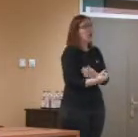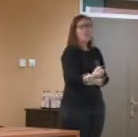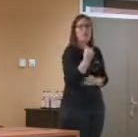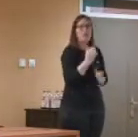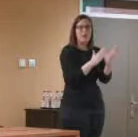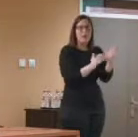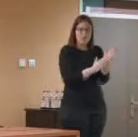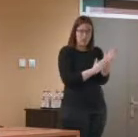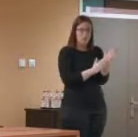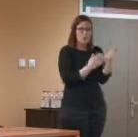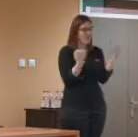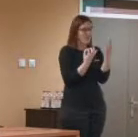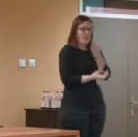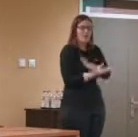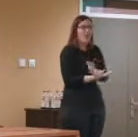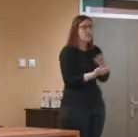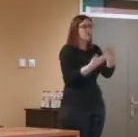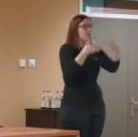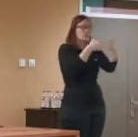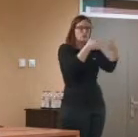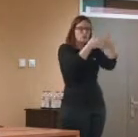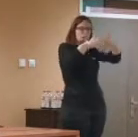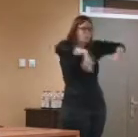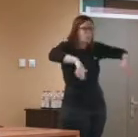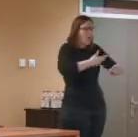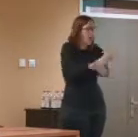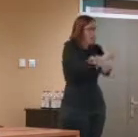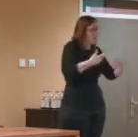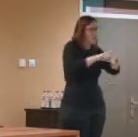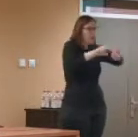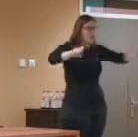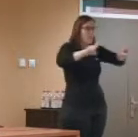crear un poder valenciano, de una estructura de grandes empresarios valencianos que